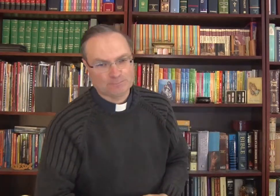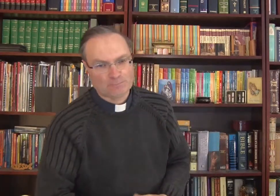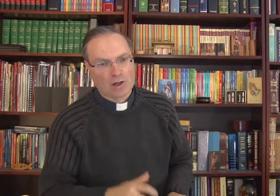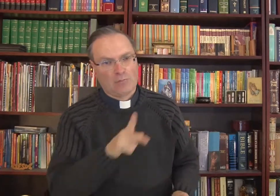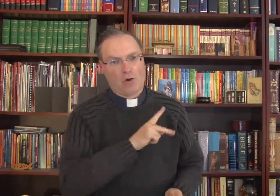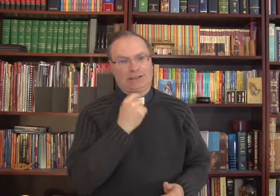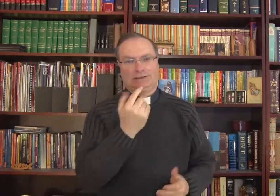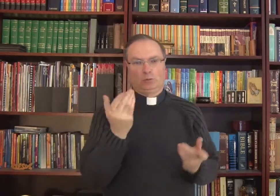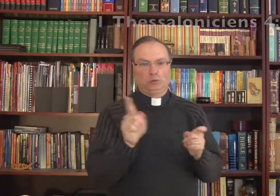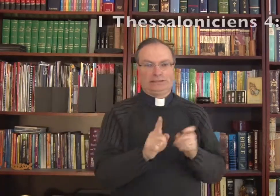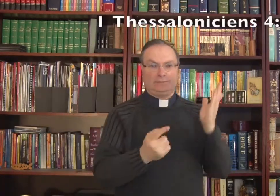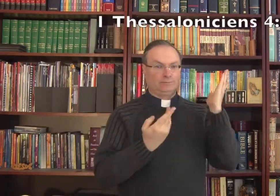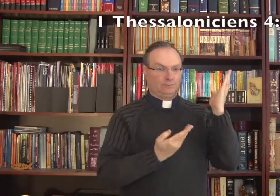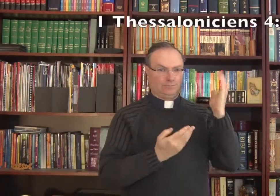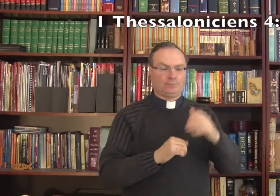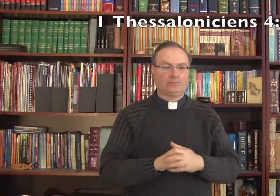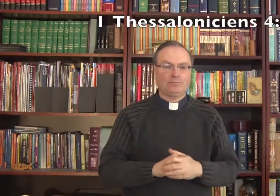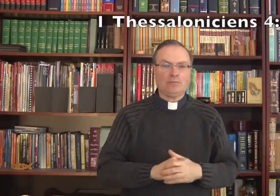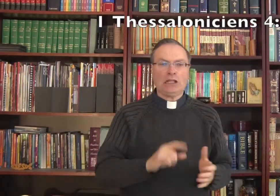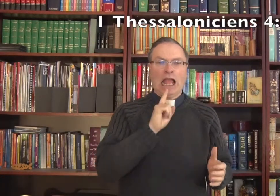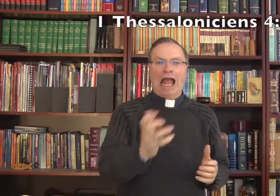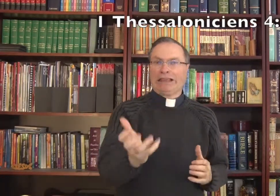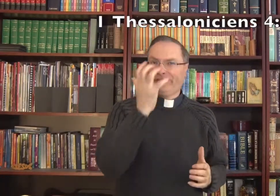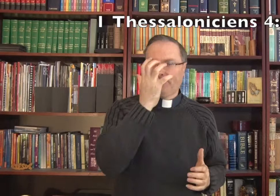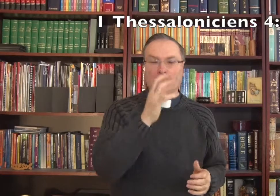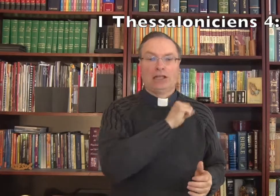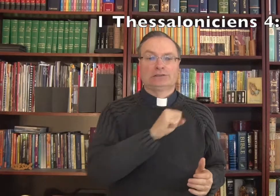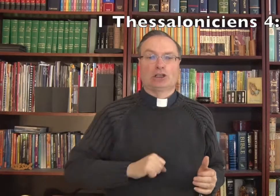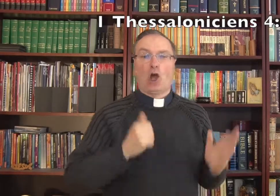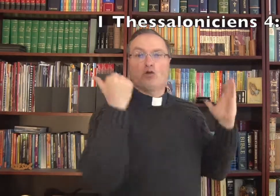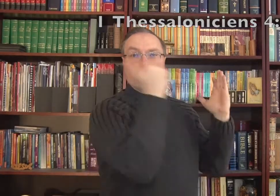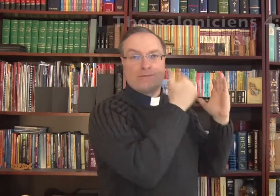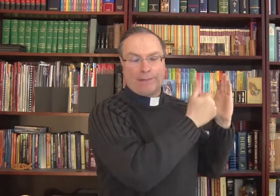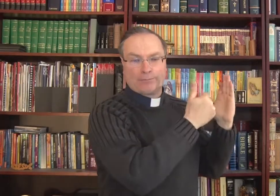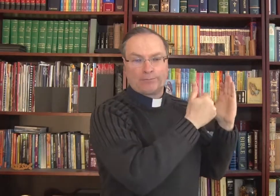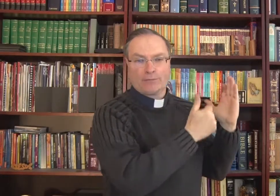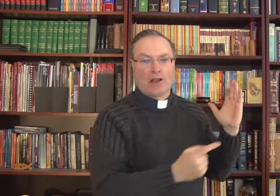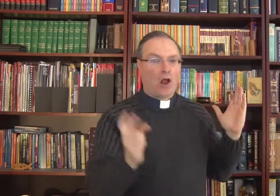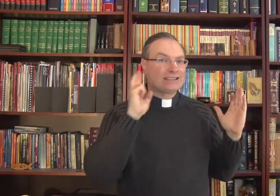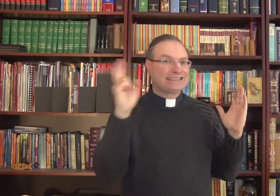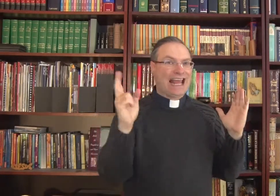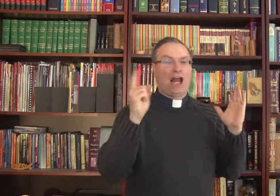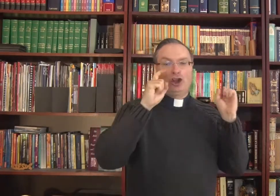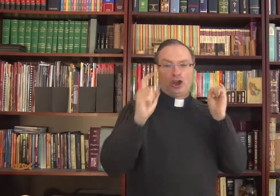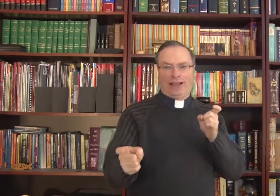Paul disait aussi: «En effet, le Seigneur lui-même, à un signal donné,